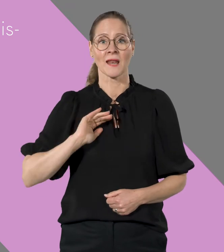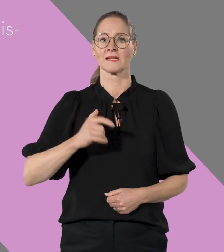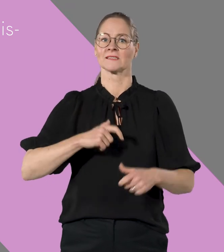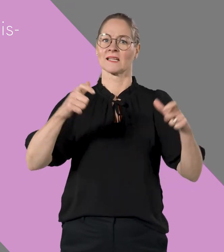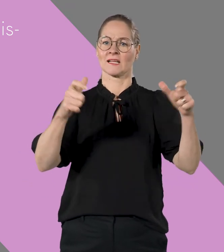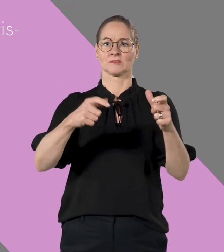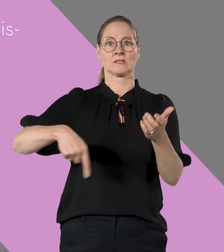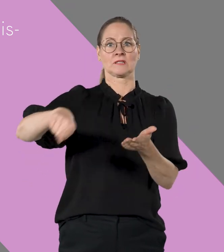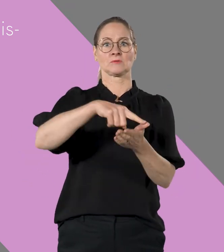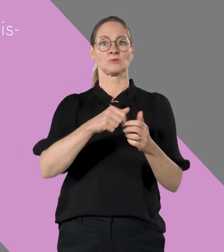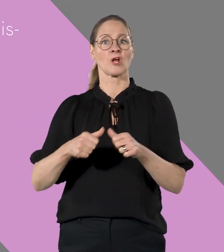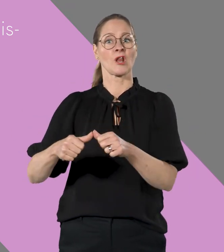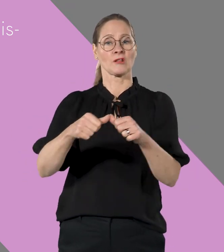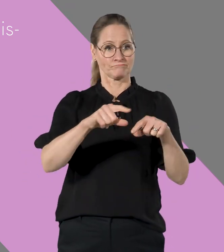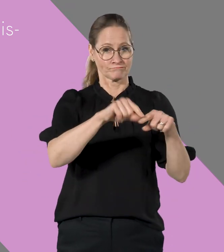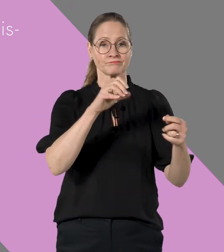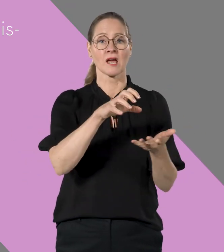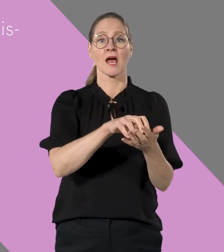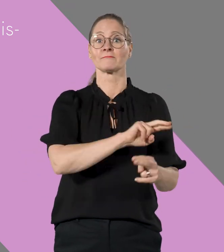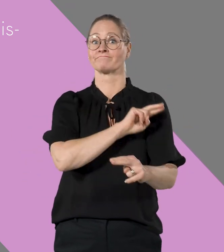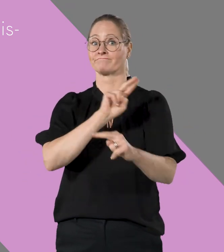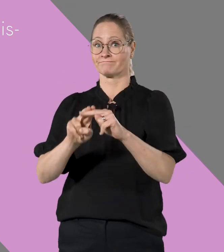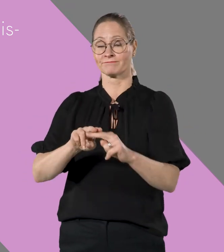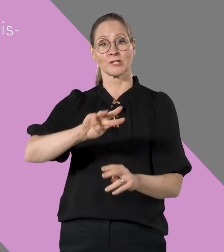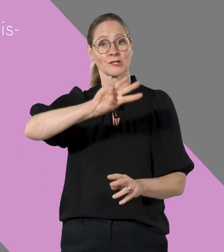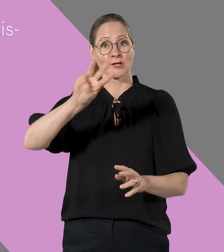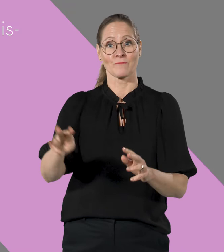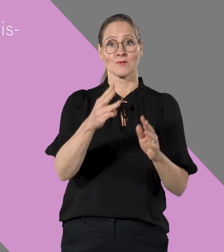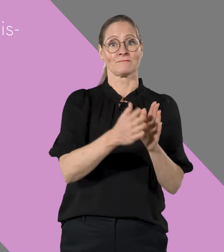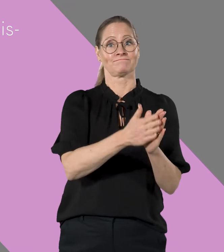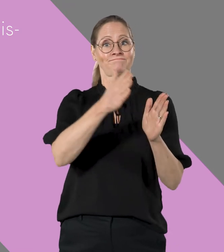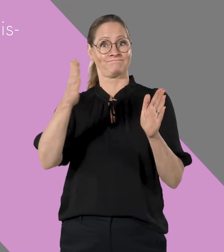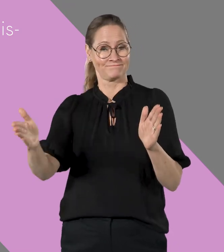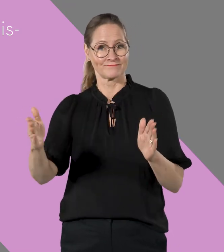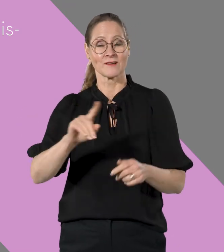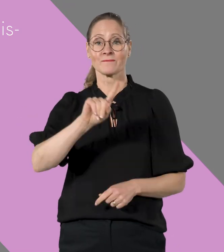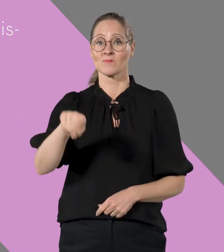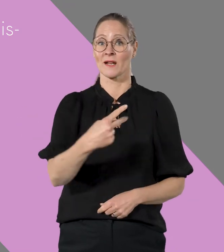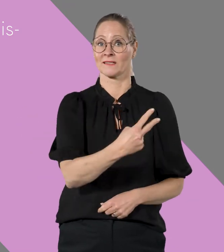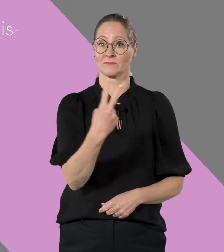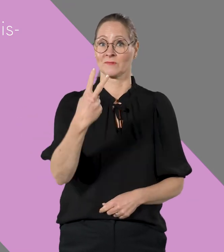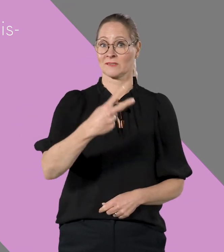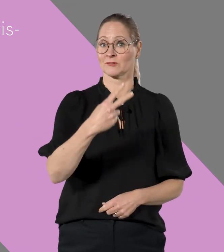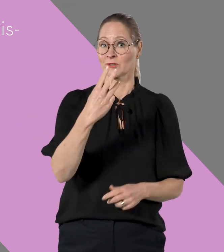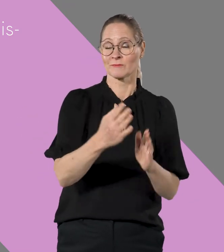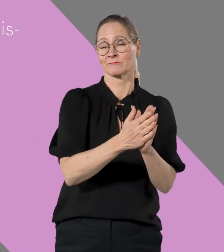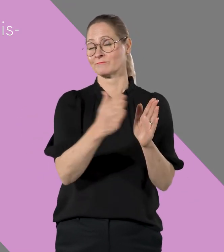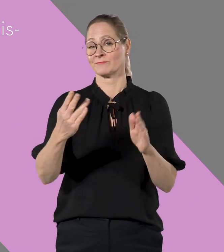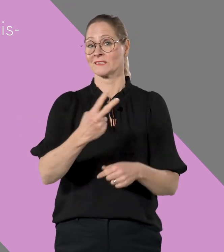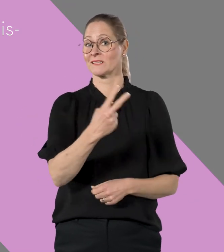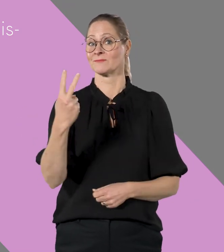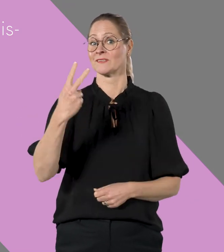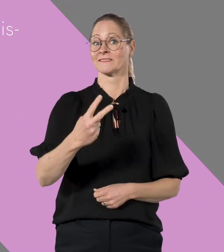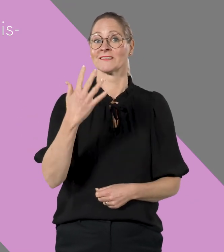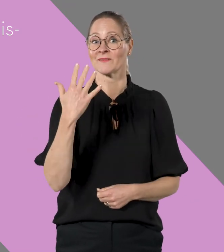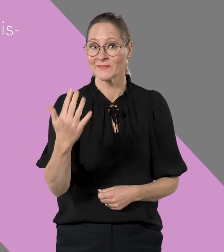Naisjärjestöjen Keskusliiton (NJKL) hallitukseen kolmivuotiskaudeksi 2023−2025.